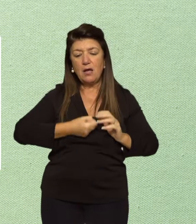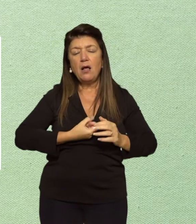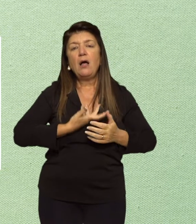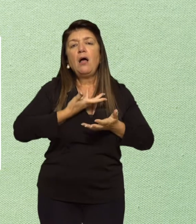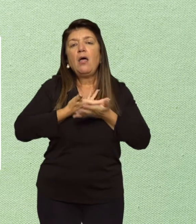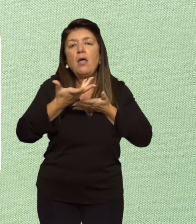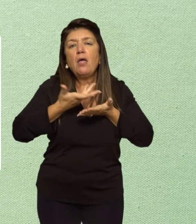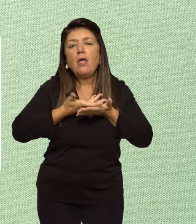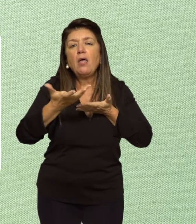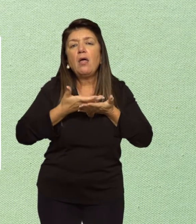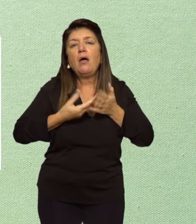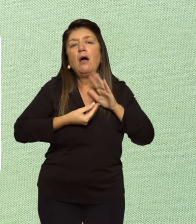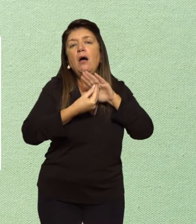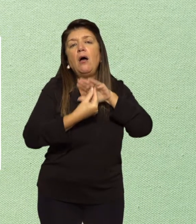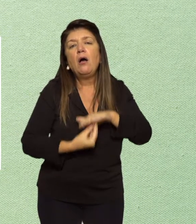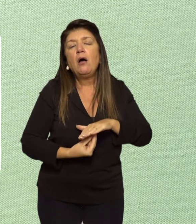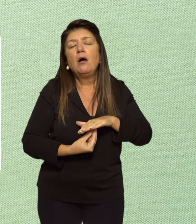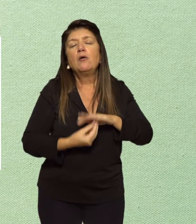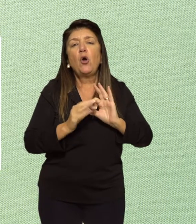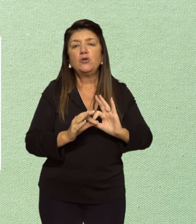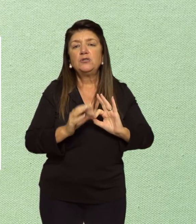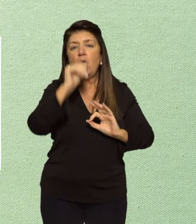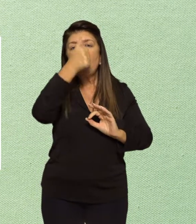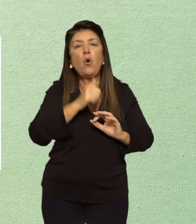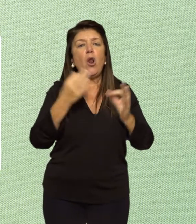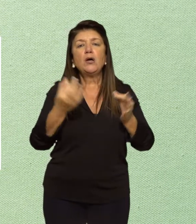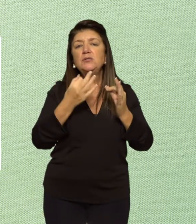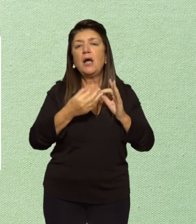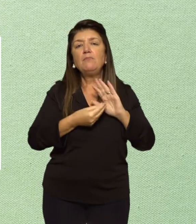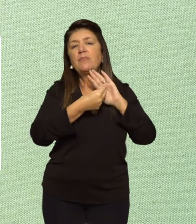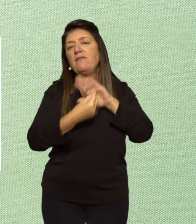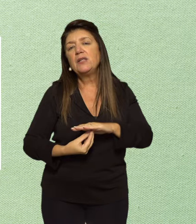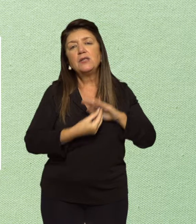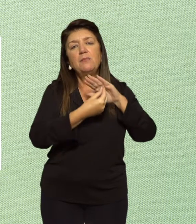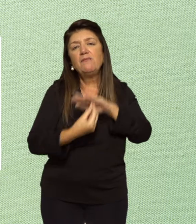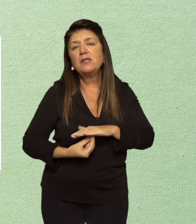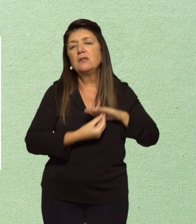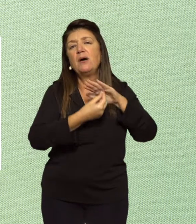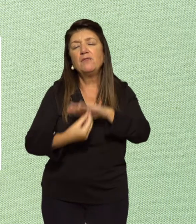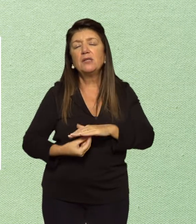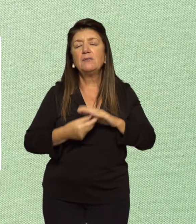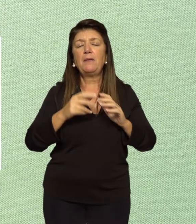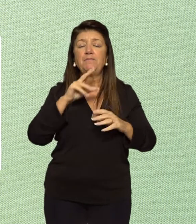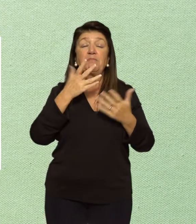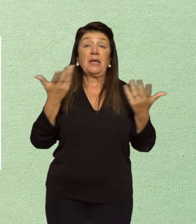ruolo della persona traumatizzata e vittimizzata. Gran parte, parlo per me, del mio lavoro con